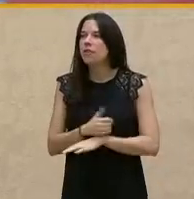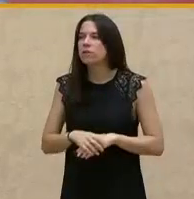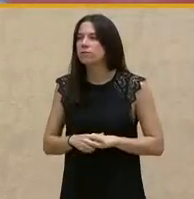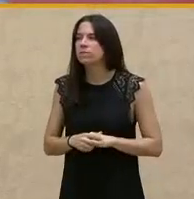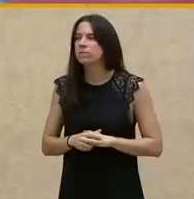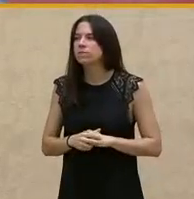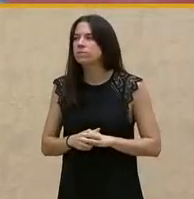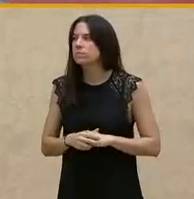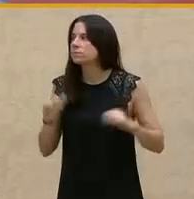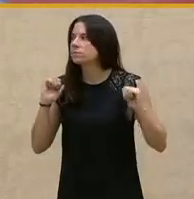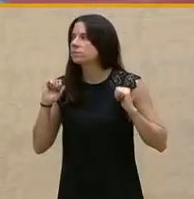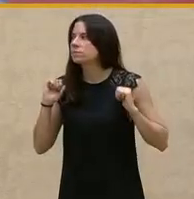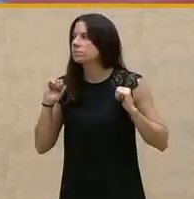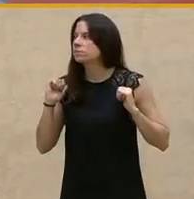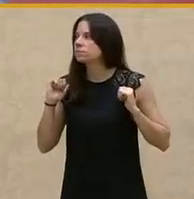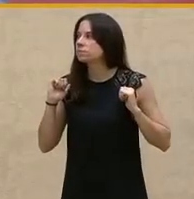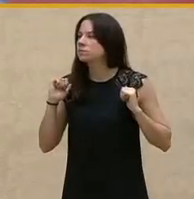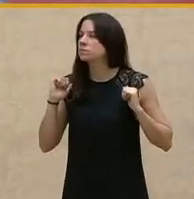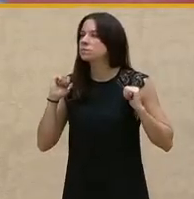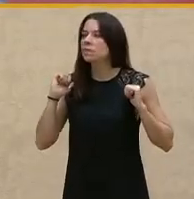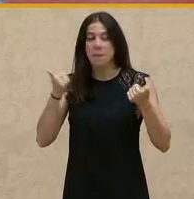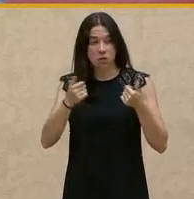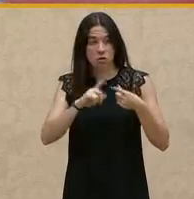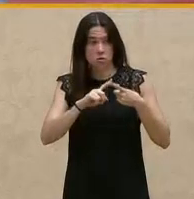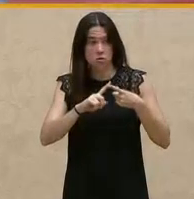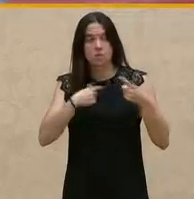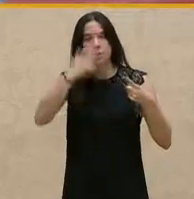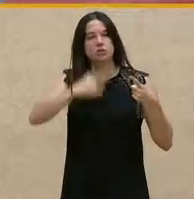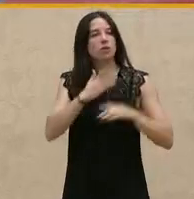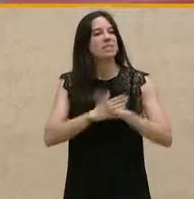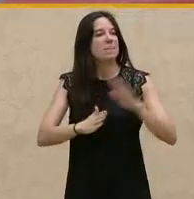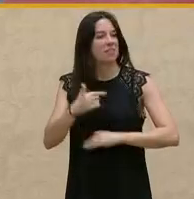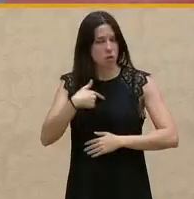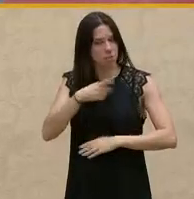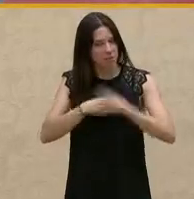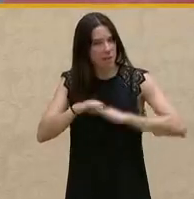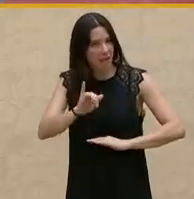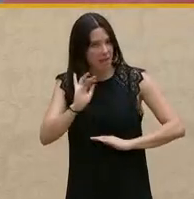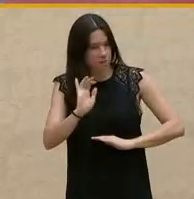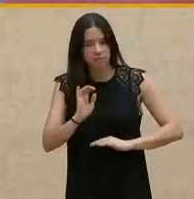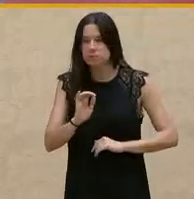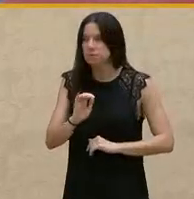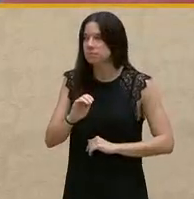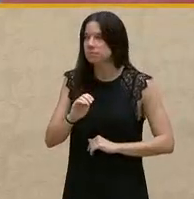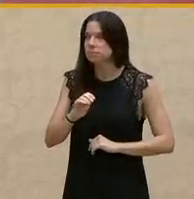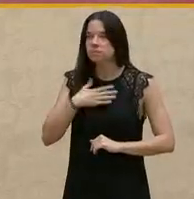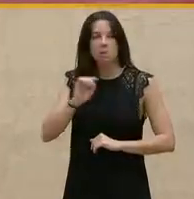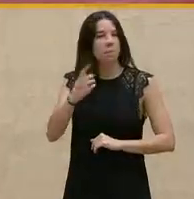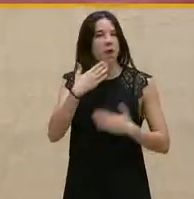Voy a empezar por la vertiente de persona con discapacidad. Y mi primer agradecimiento voy